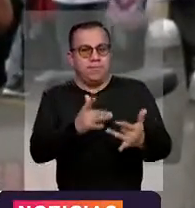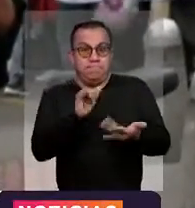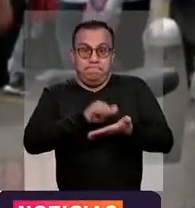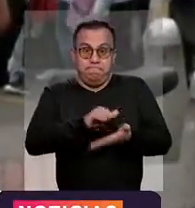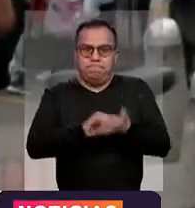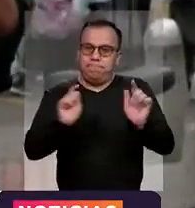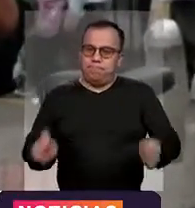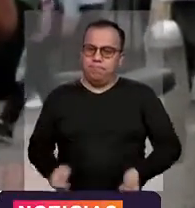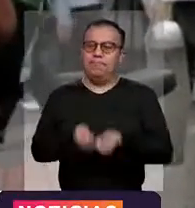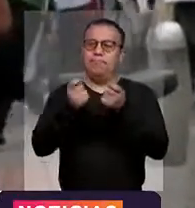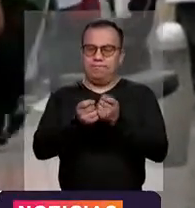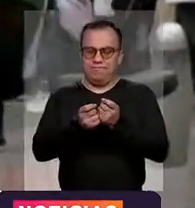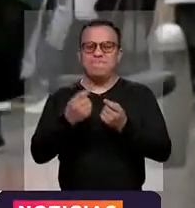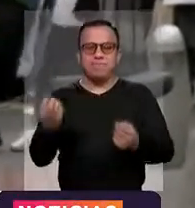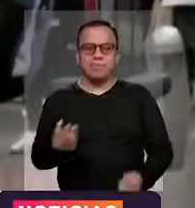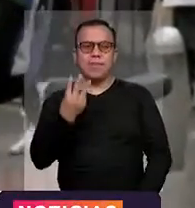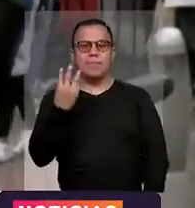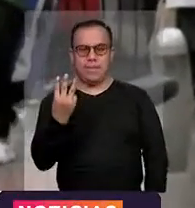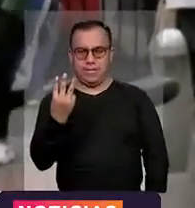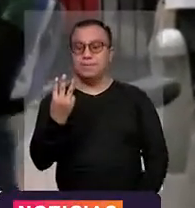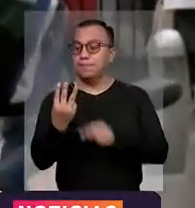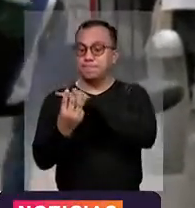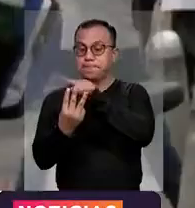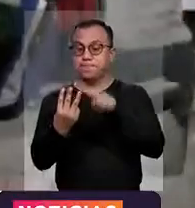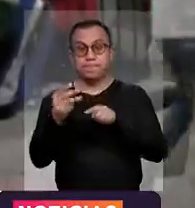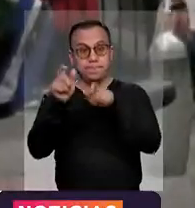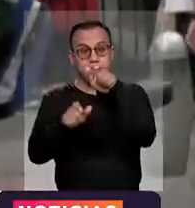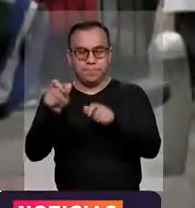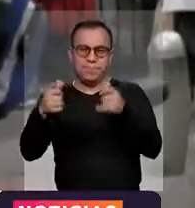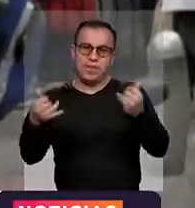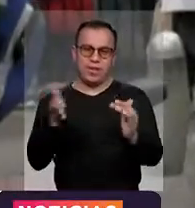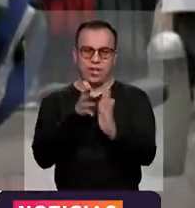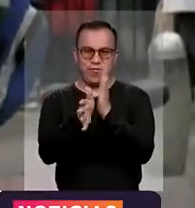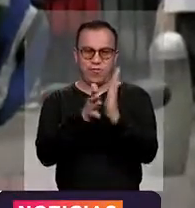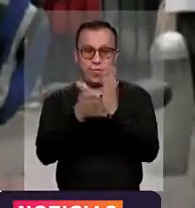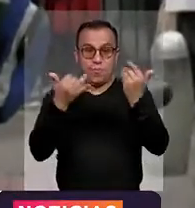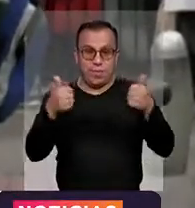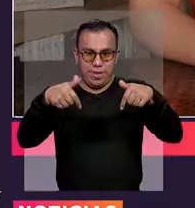WE